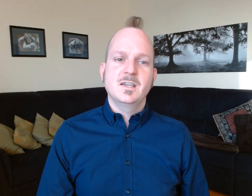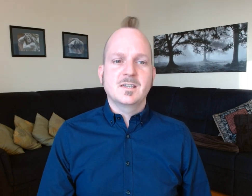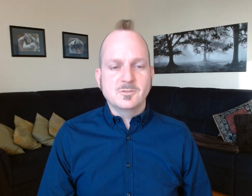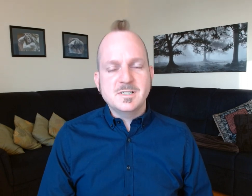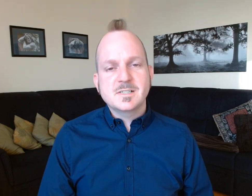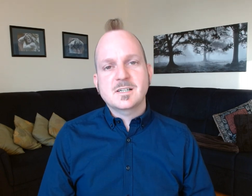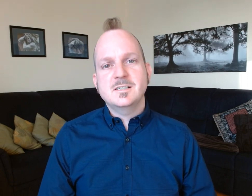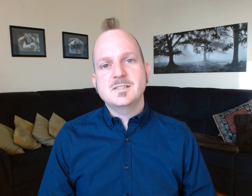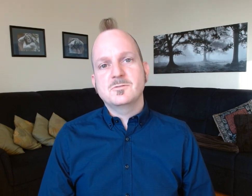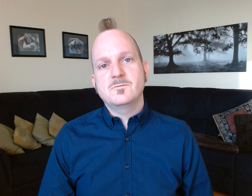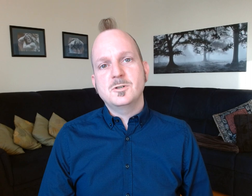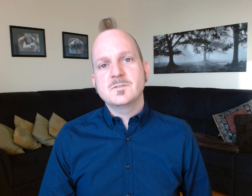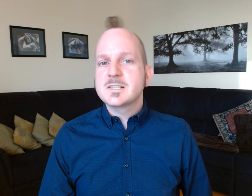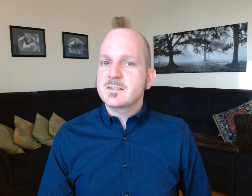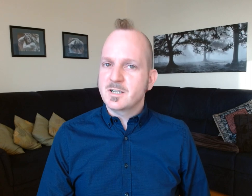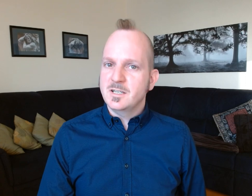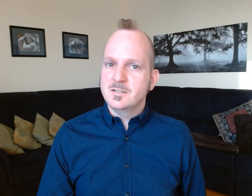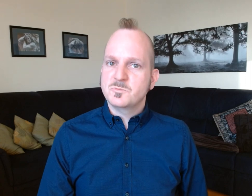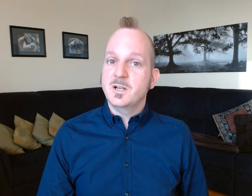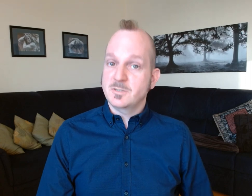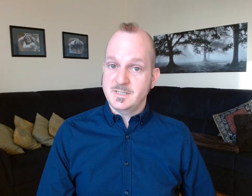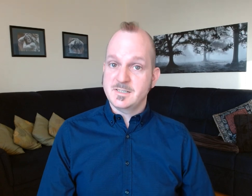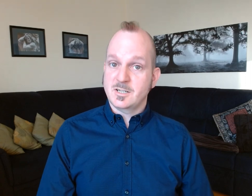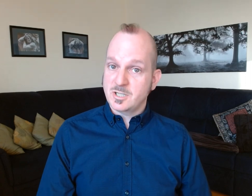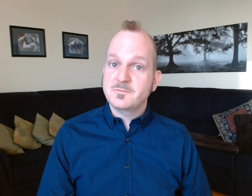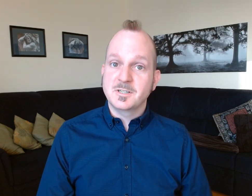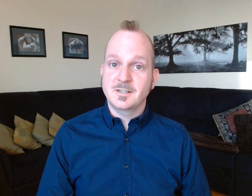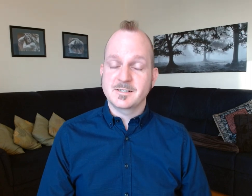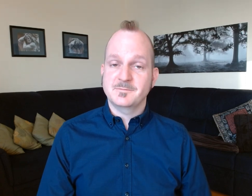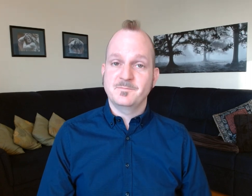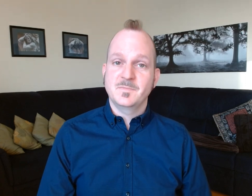Genau in dieser Tradition wollten wir das Evangelienspiel auch dieses Jahr stattfinden lassen.